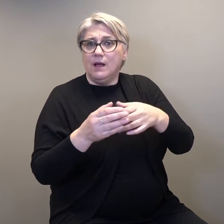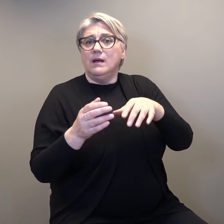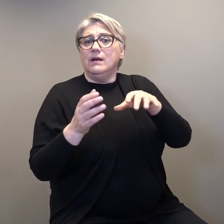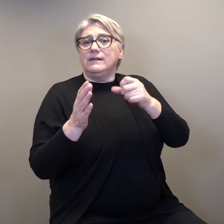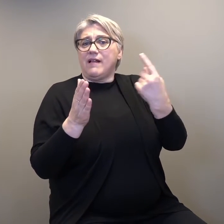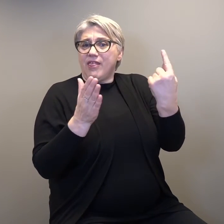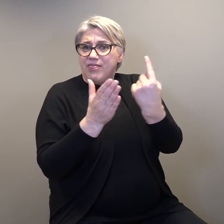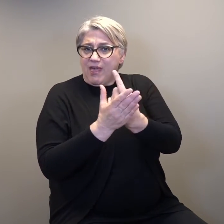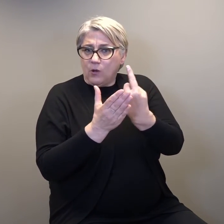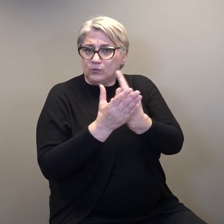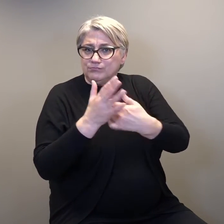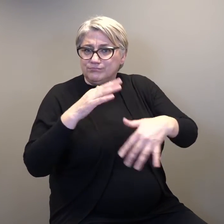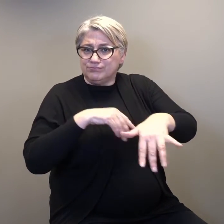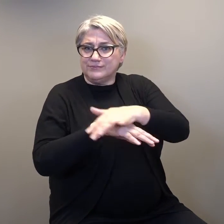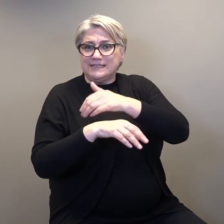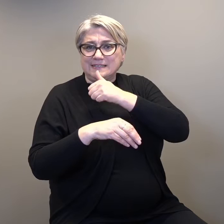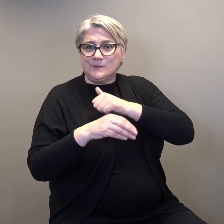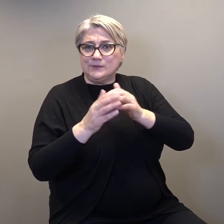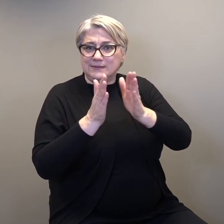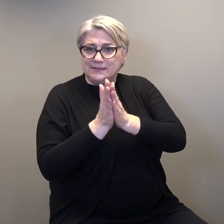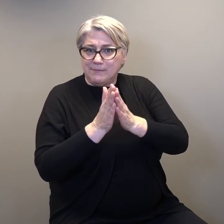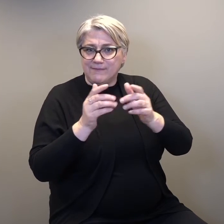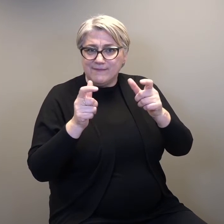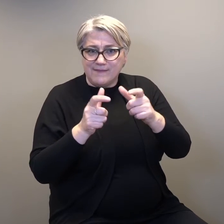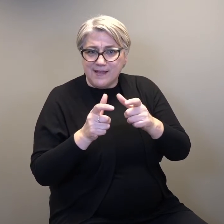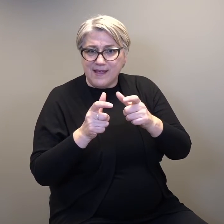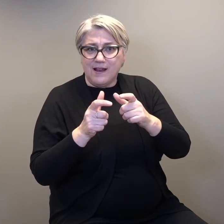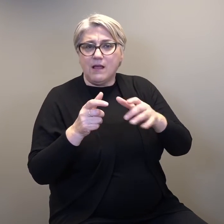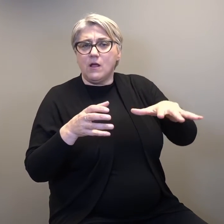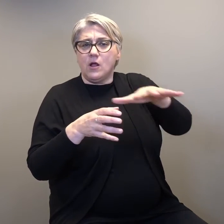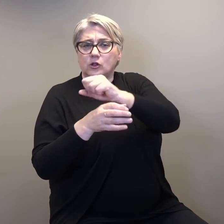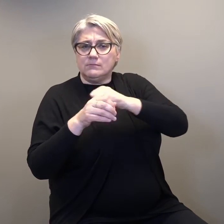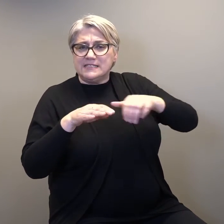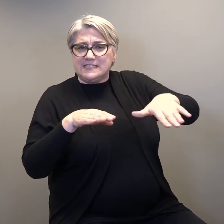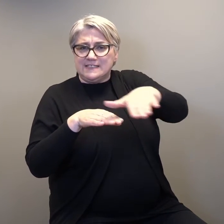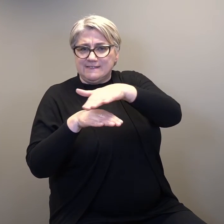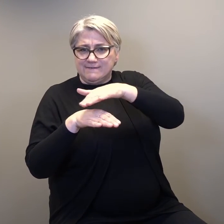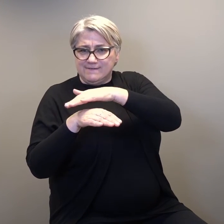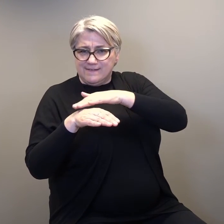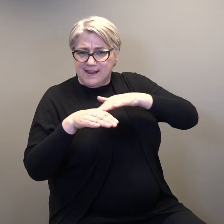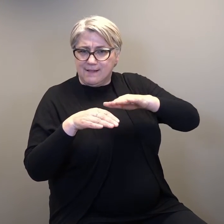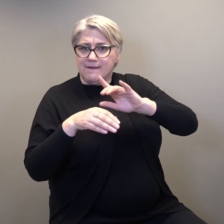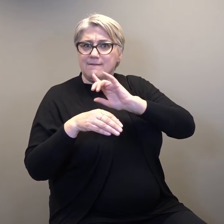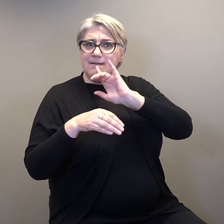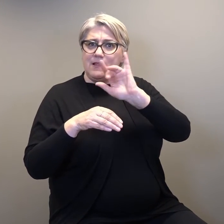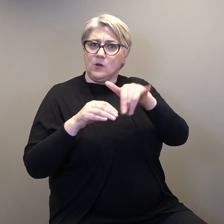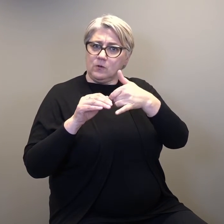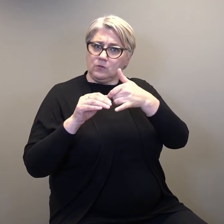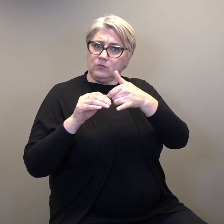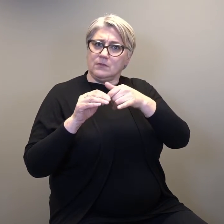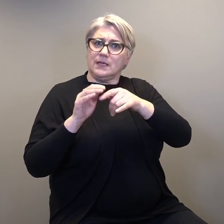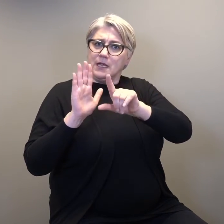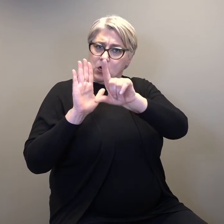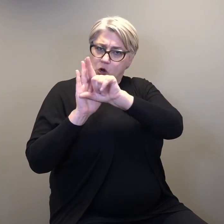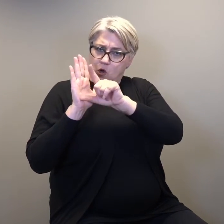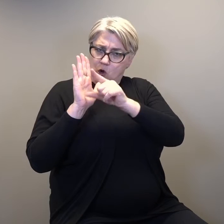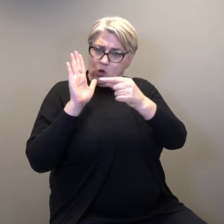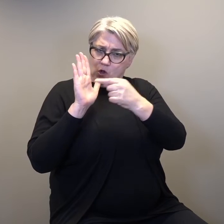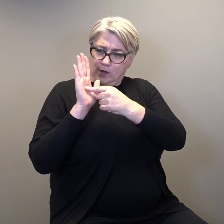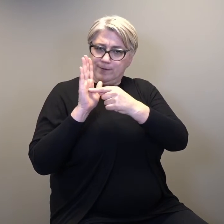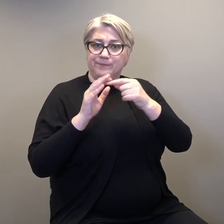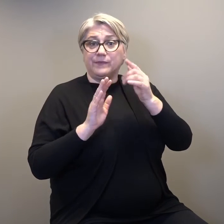þátt í íslensku samfélaginu á öllum sviðum þess. Þessi markmið nást verði rétturinn viðurkenndur í lögum.